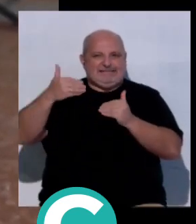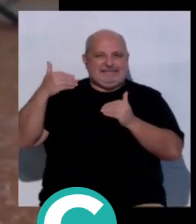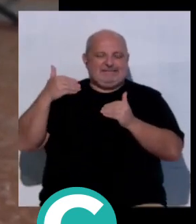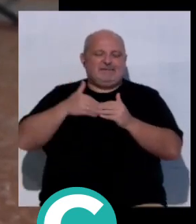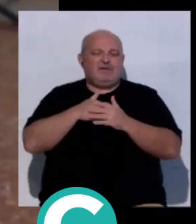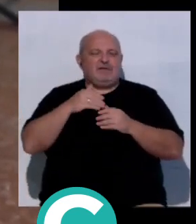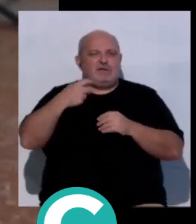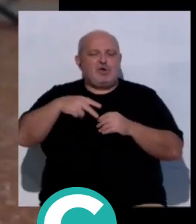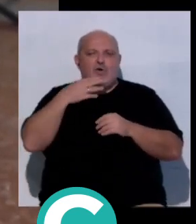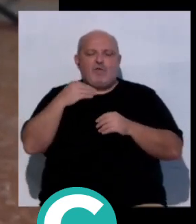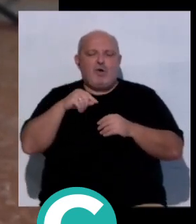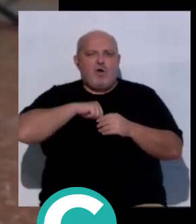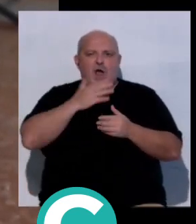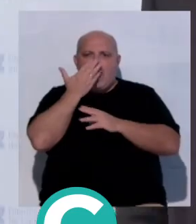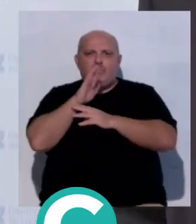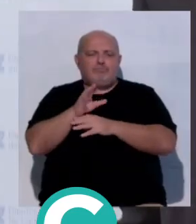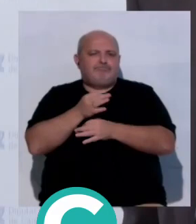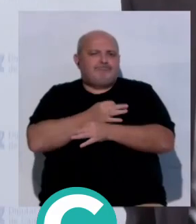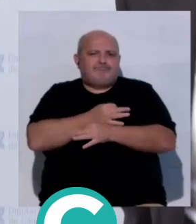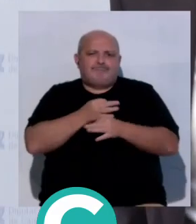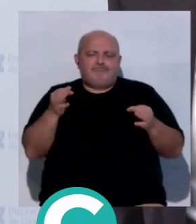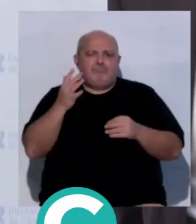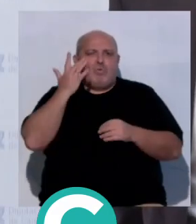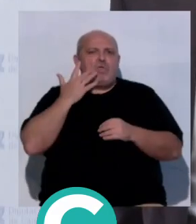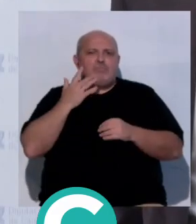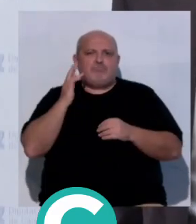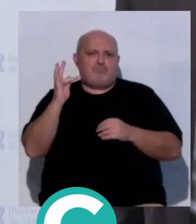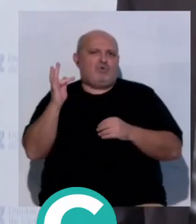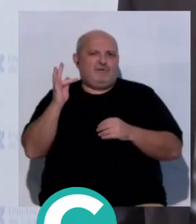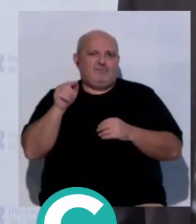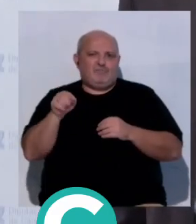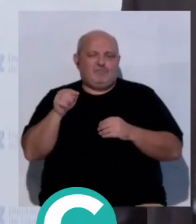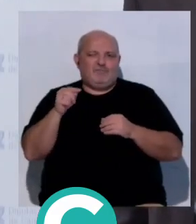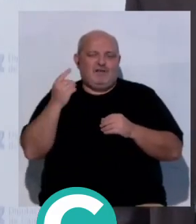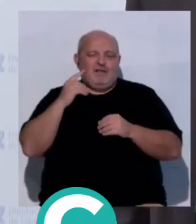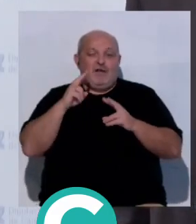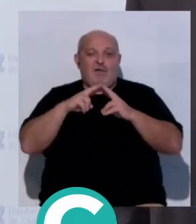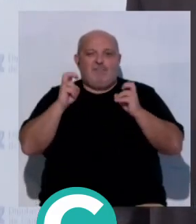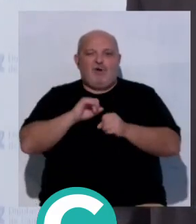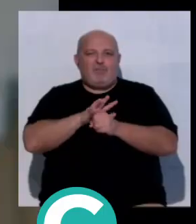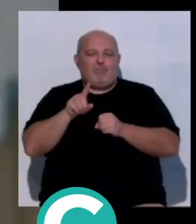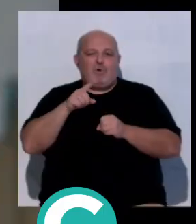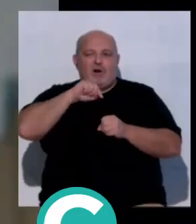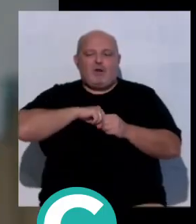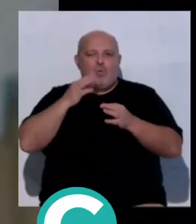se portaron de una manera muy digna durante la pandemia porque son grandes seres humanos y nos